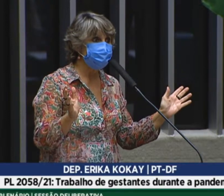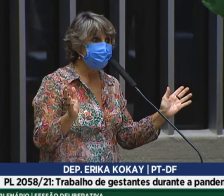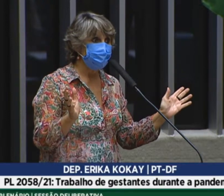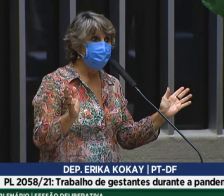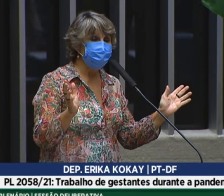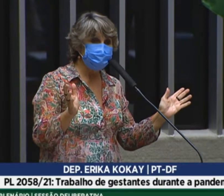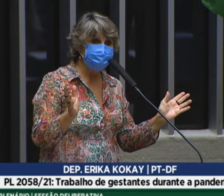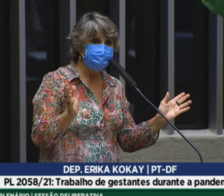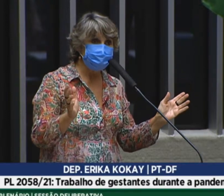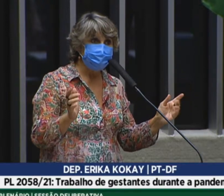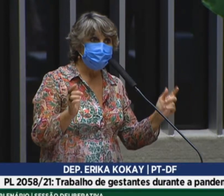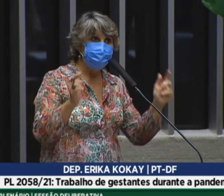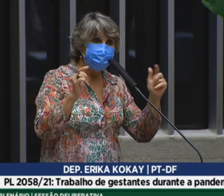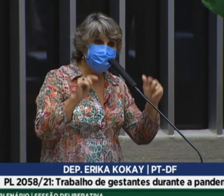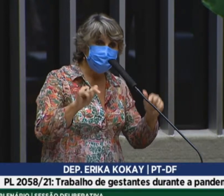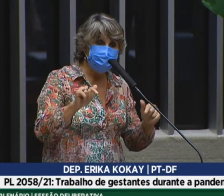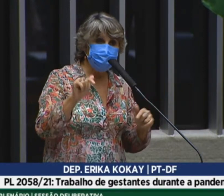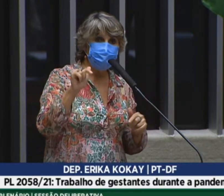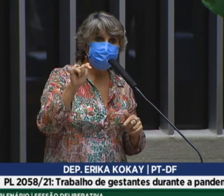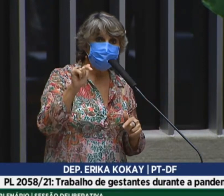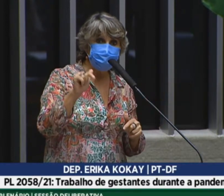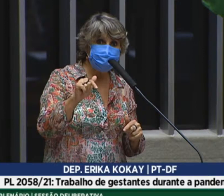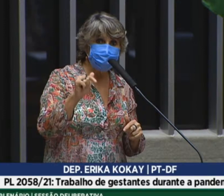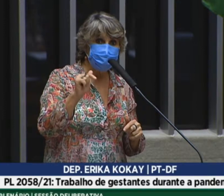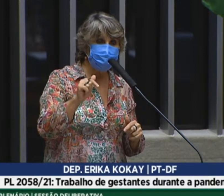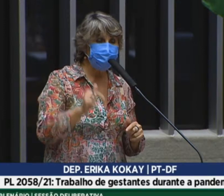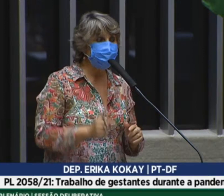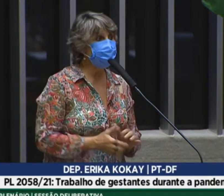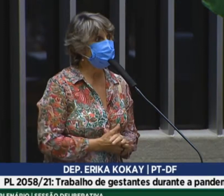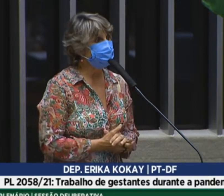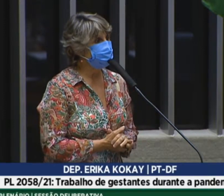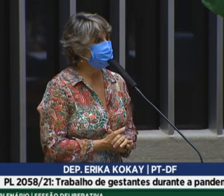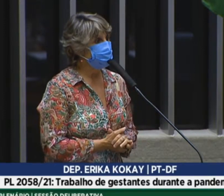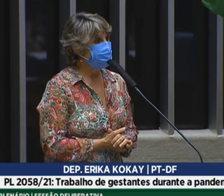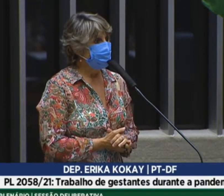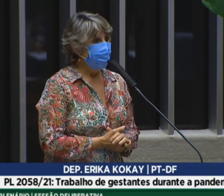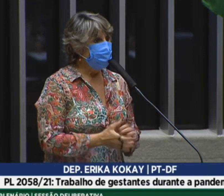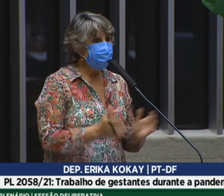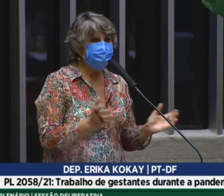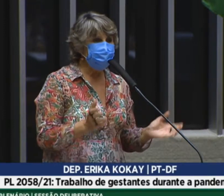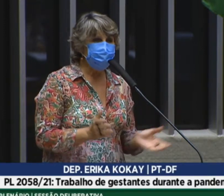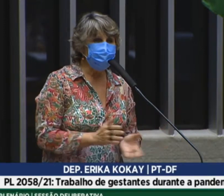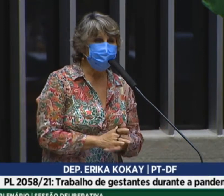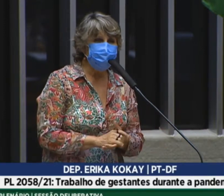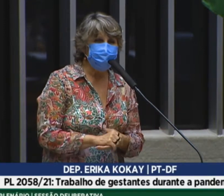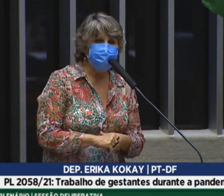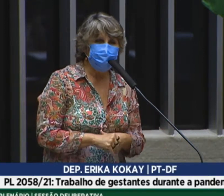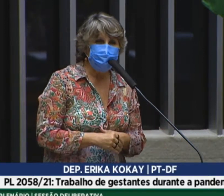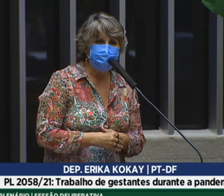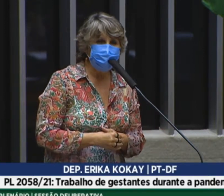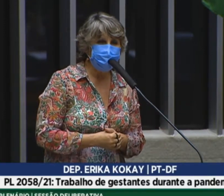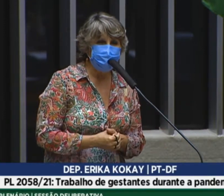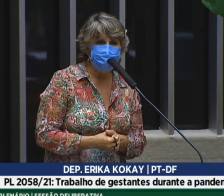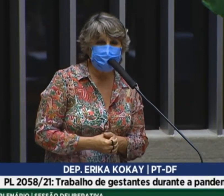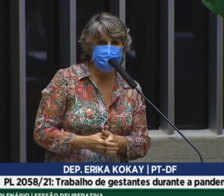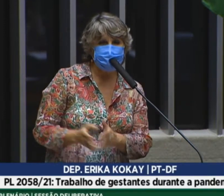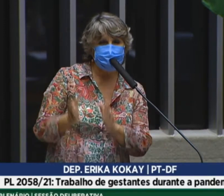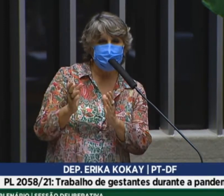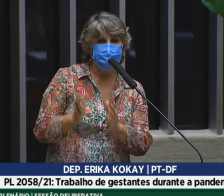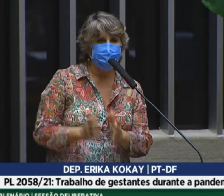PAÍS OU SEJA NUNCA TIVEMOS UM DESEMPREGO TÃO INTENSO... O MESMO DISCURSO FOI DITO COM A REFORMA DA PREVIDÊNCIA AGORA COM A PEC DO DESMONTE DO